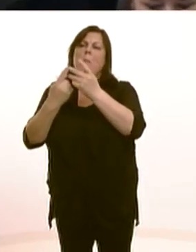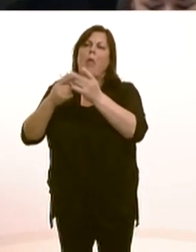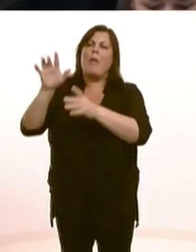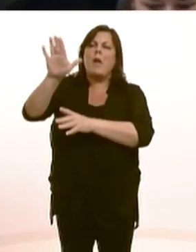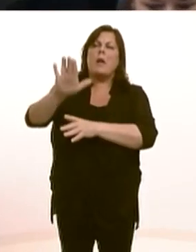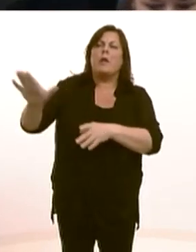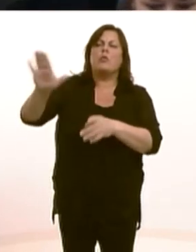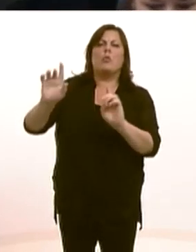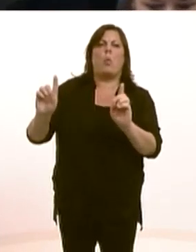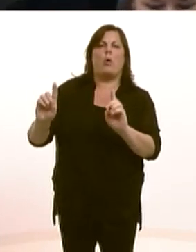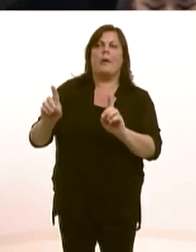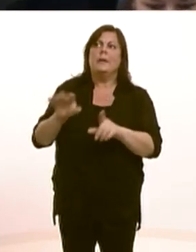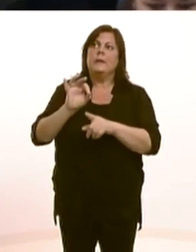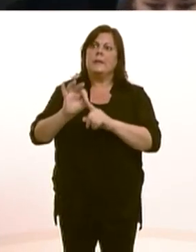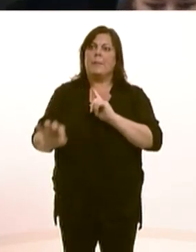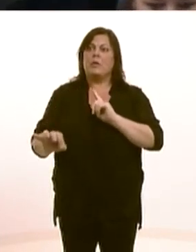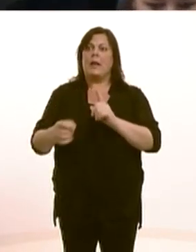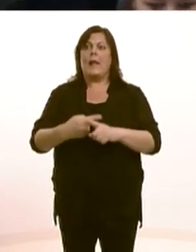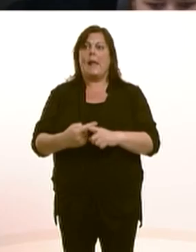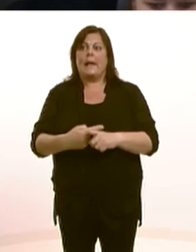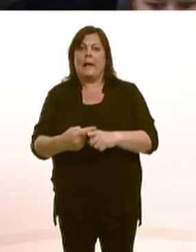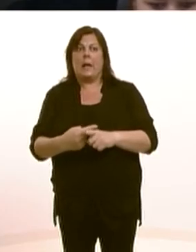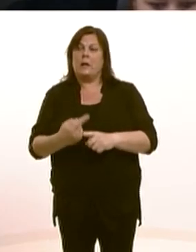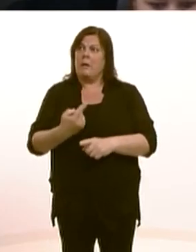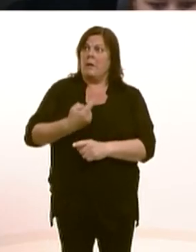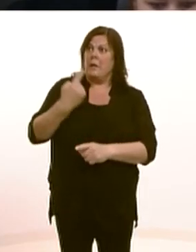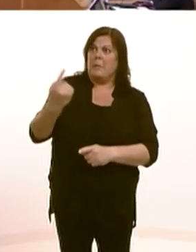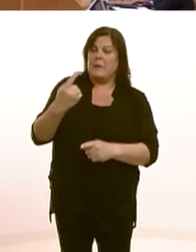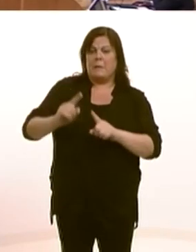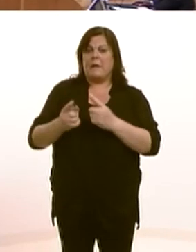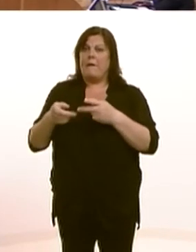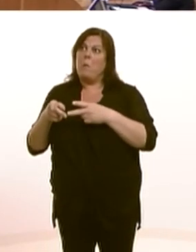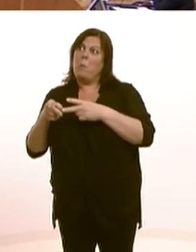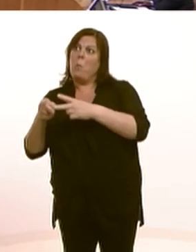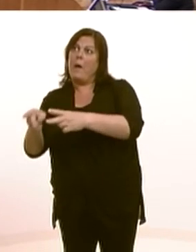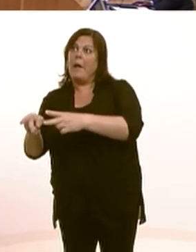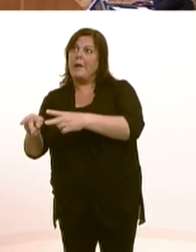maen nhw wediíu cael yn Lloegr, lle maen nhw wedi mabwysiadu ëapproachí gwahanol, ac efallai yng Ngweriniaeth Iwerddon?